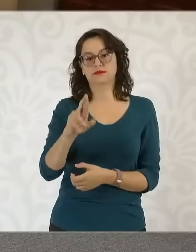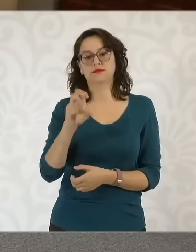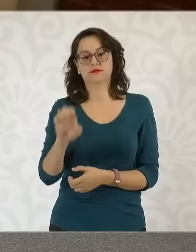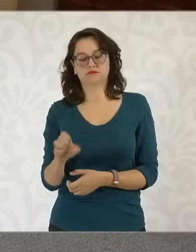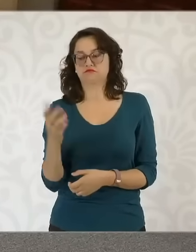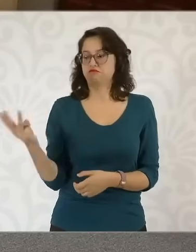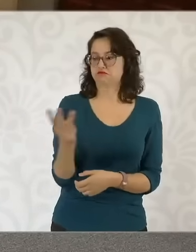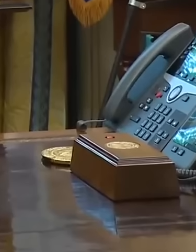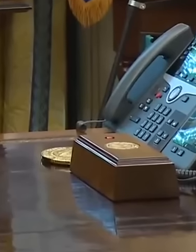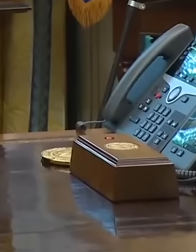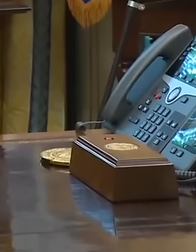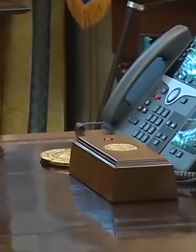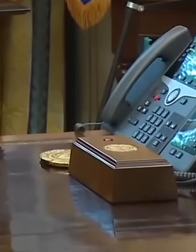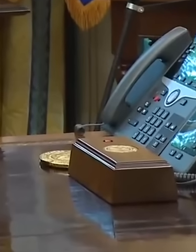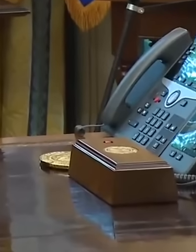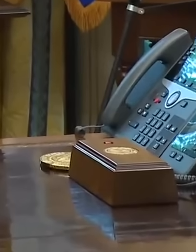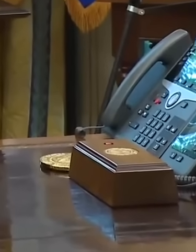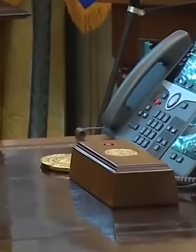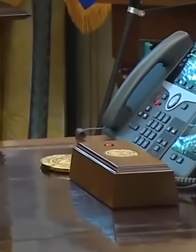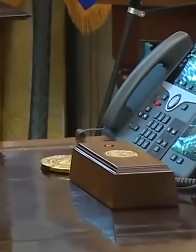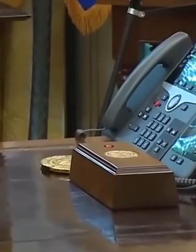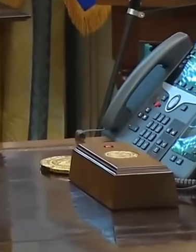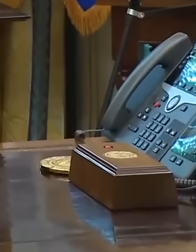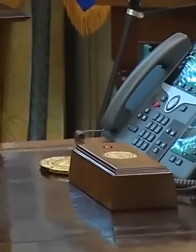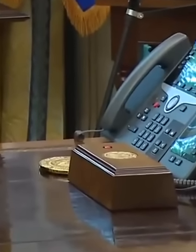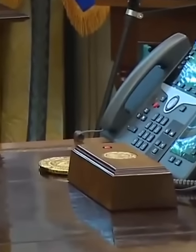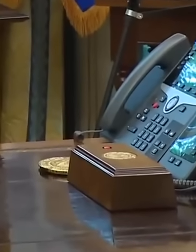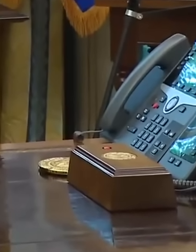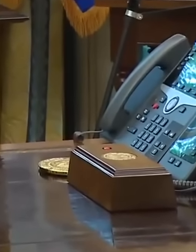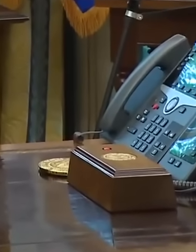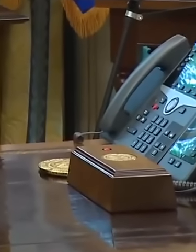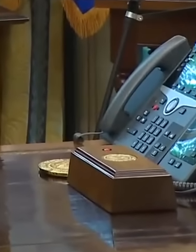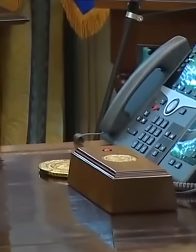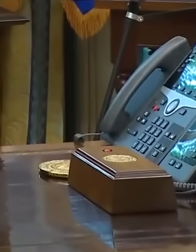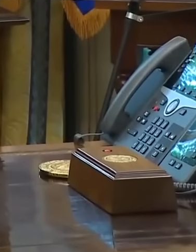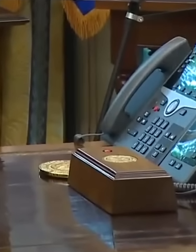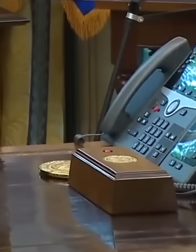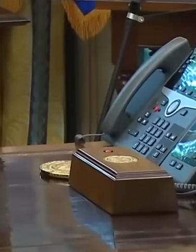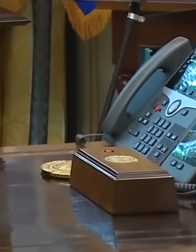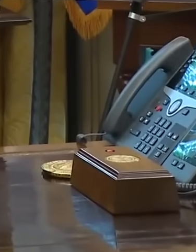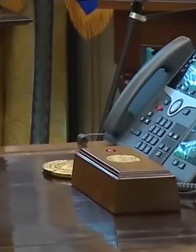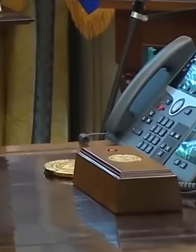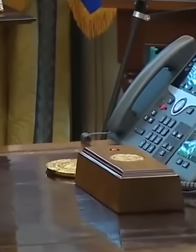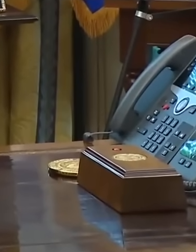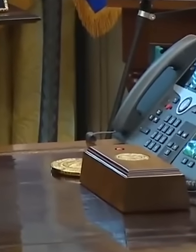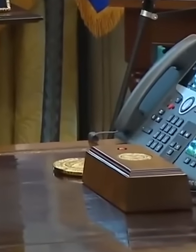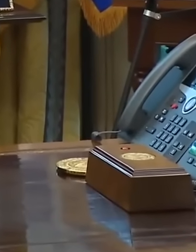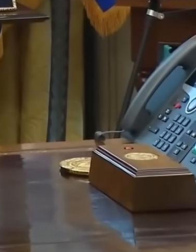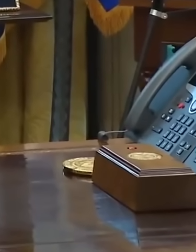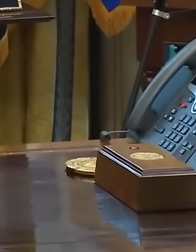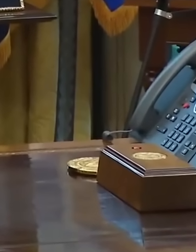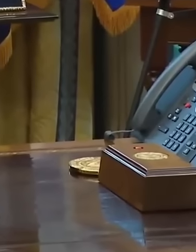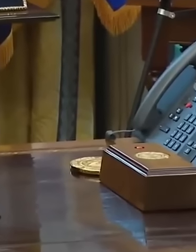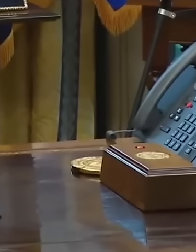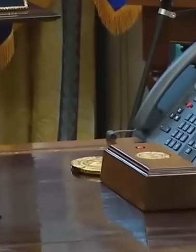llamada como de 40 minutos más o menos y eh pues como ya publicó el presidente Trump y publicamos